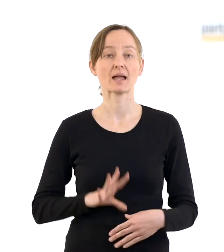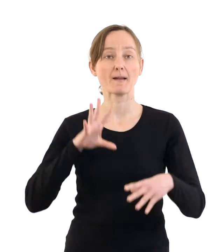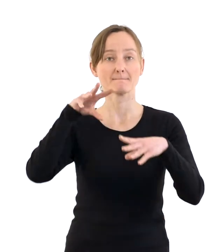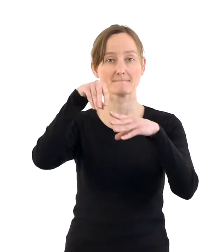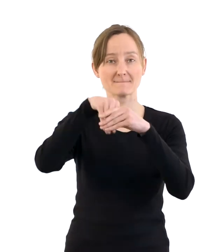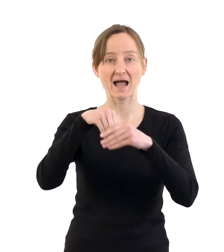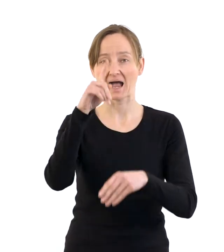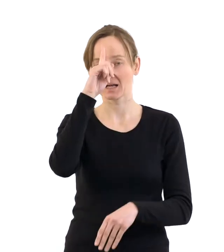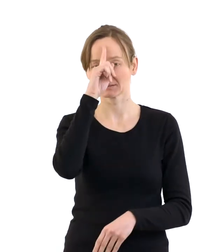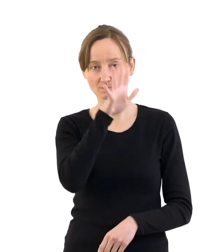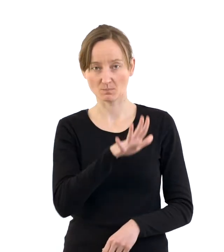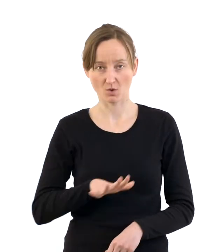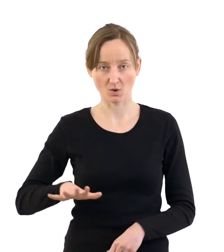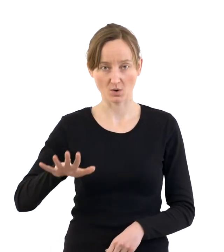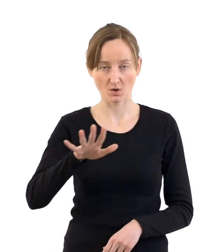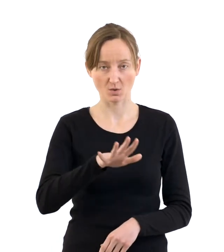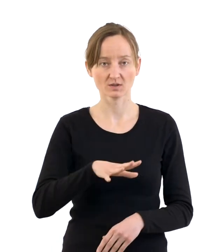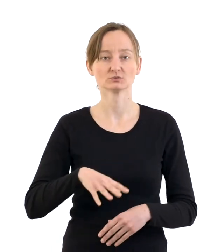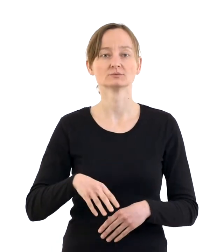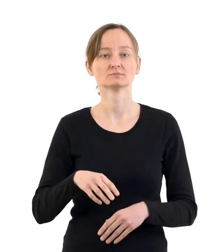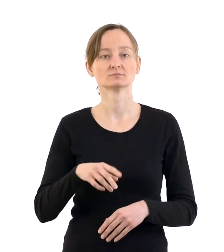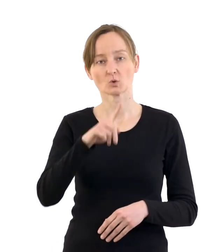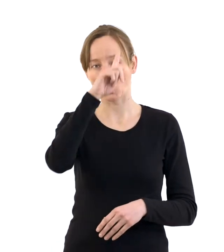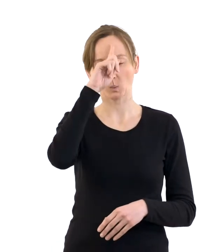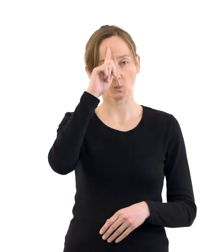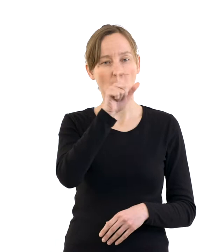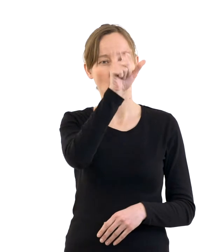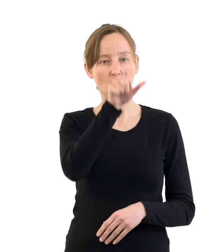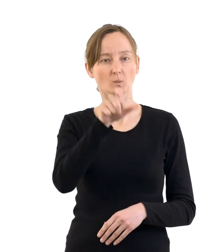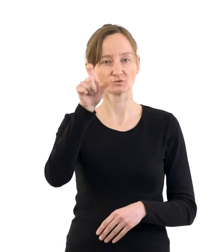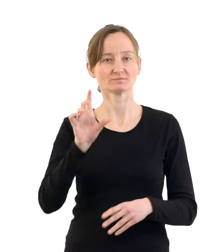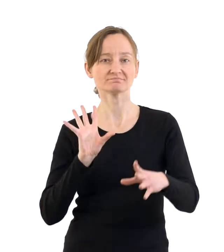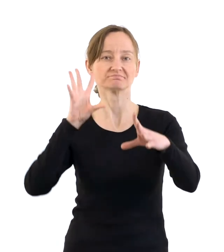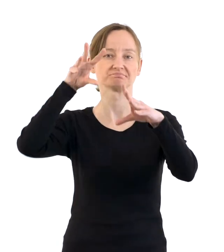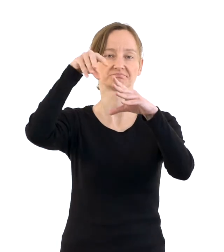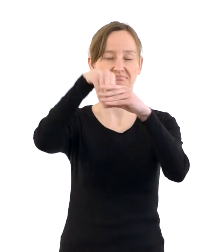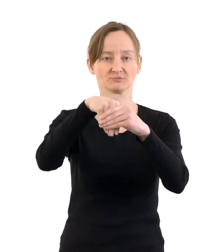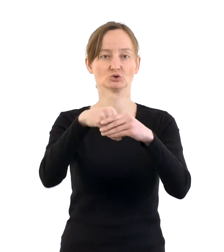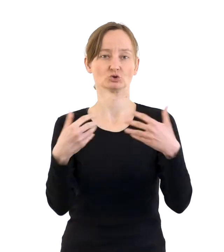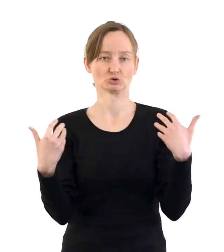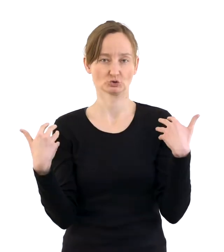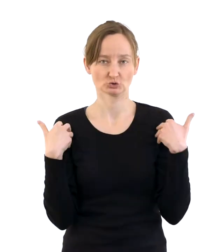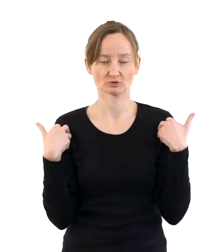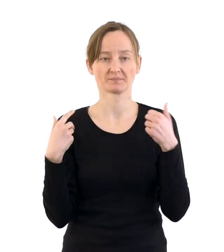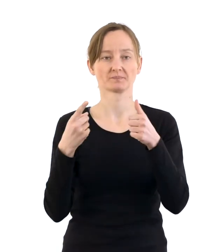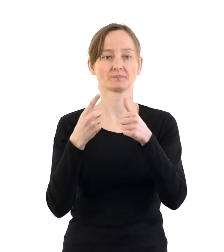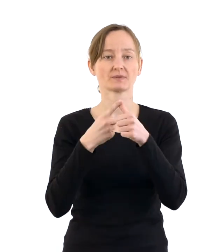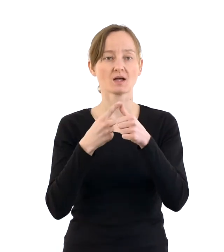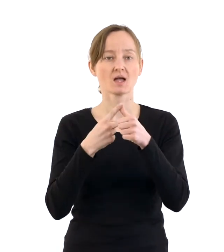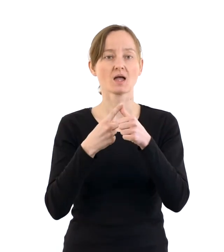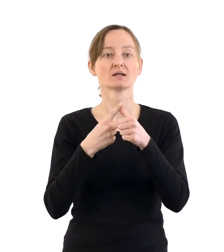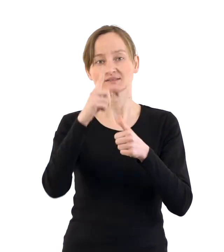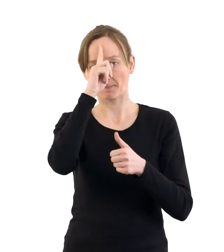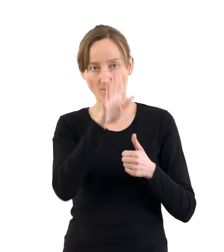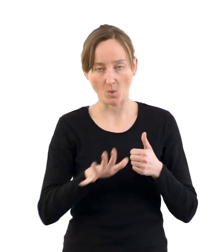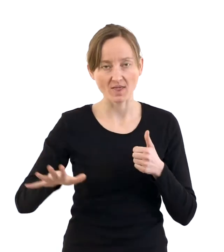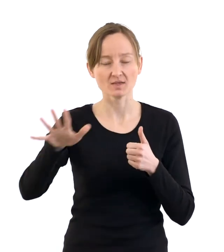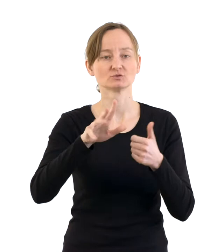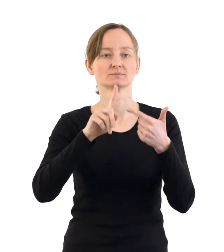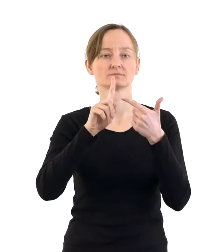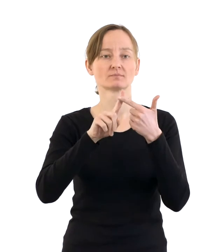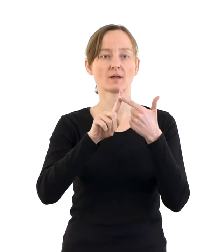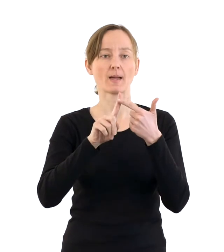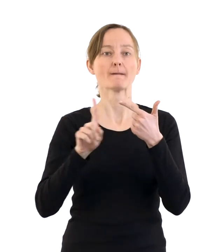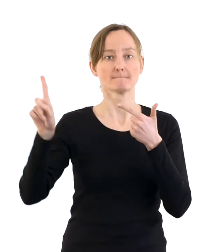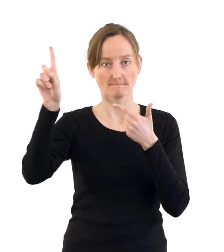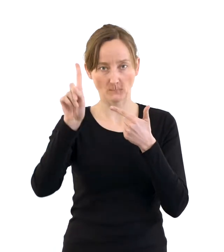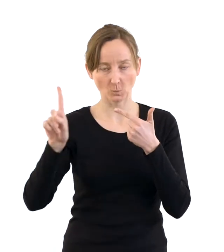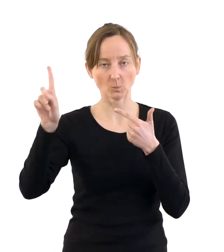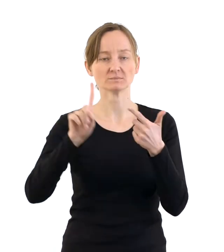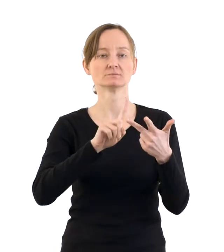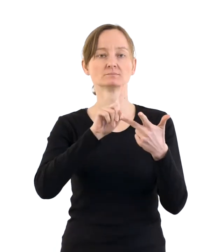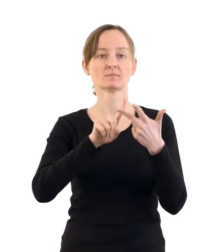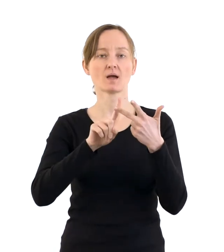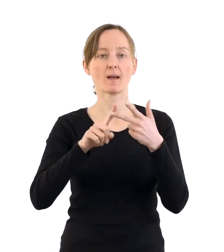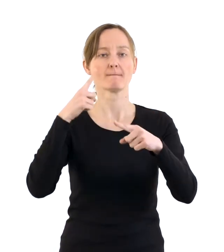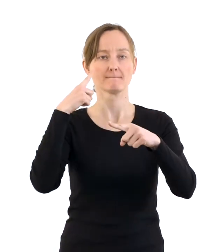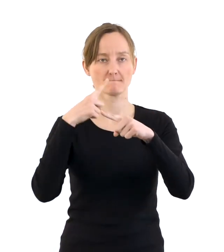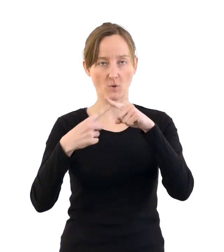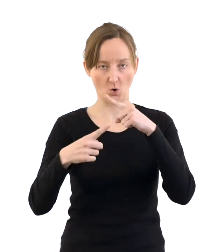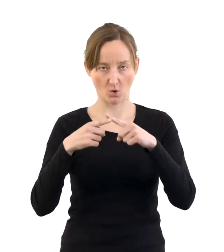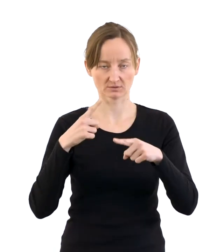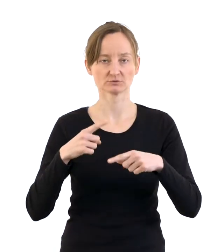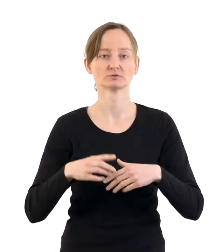Partycypacją jest uczestnictwo obywateli w życiu społecznym, publicznym i politycznym.